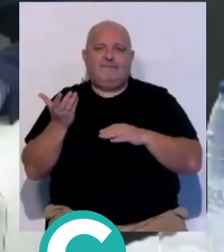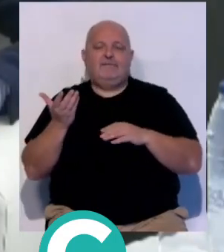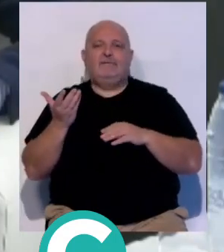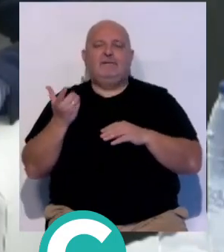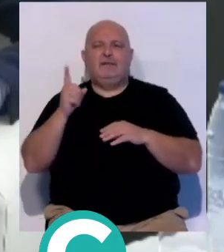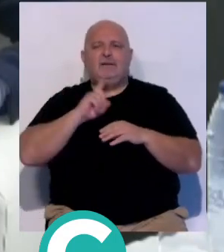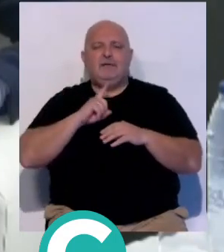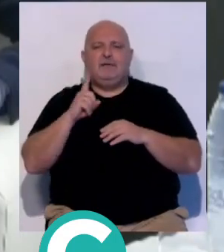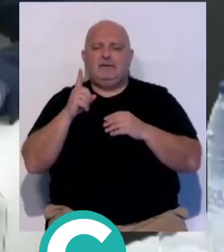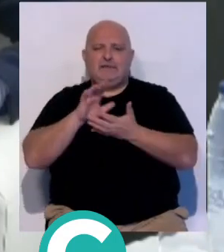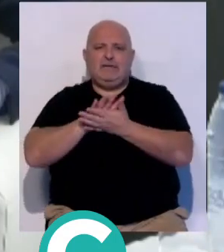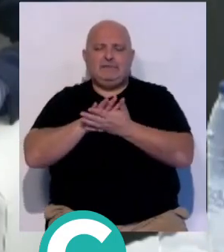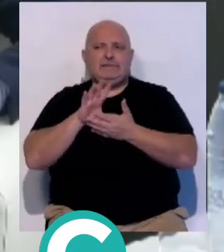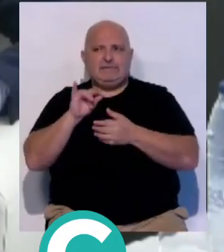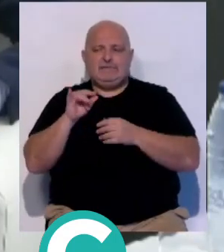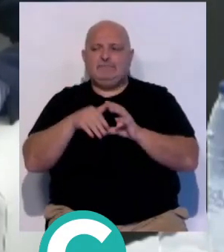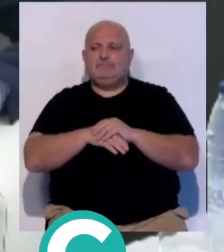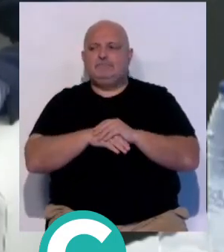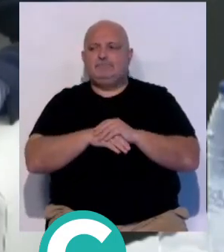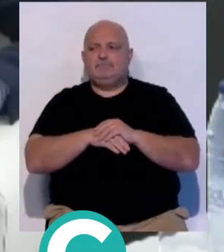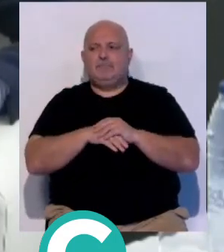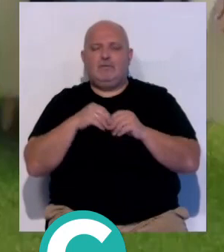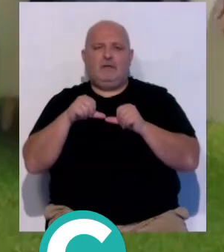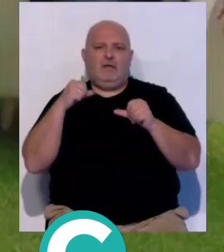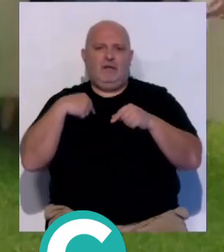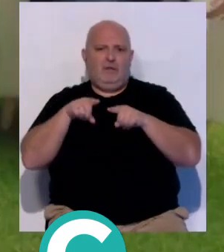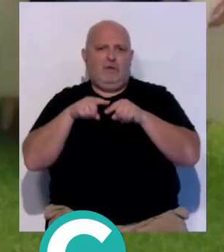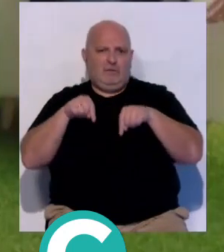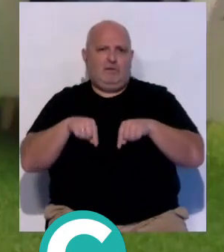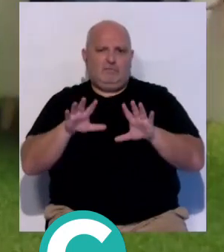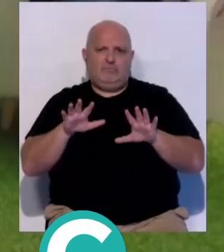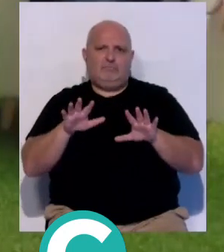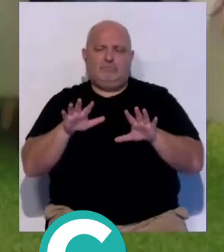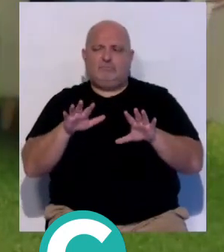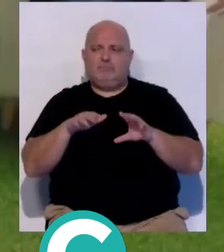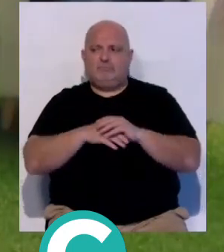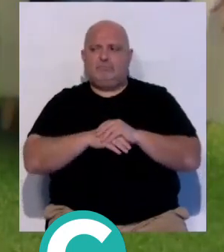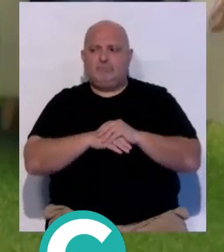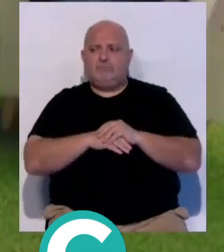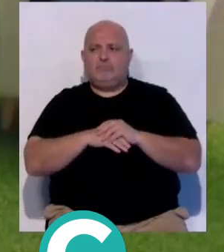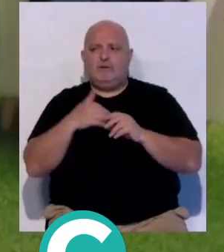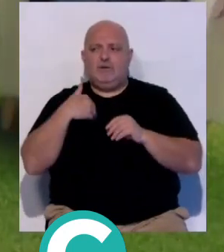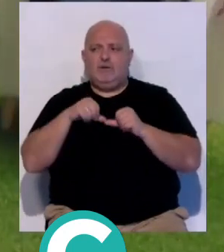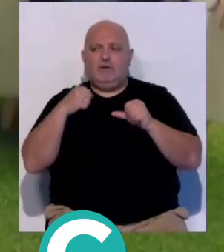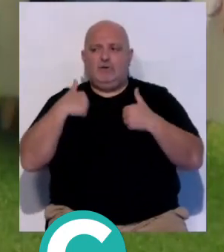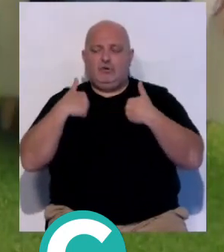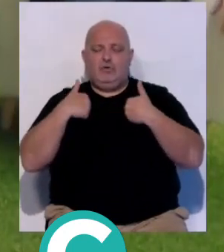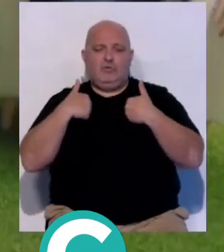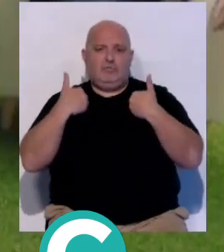puede ser tranquilamente Sí pero yo eso también nos ha pasado aquí eh yo te lo digo yo yo vine de